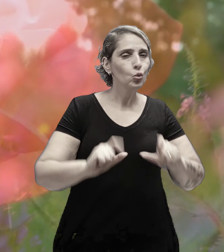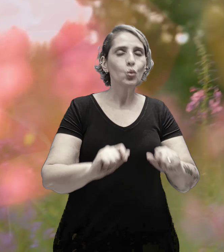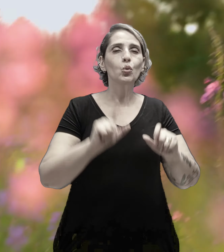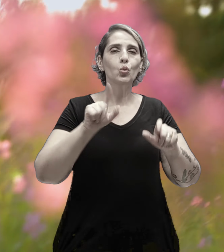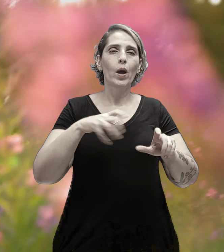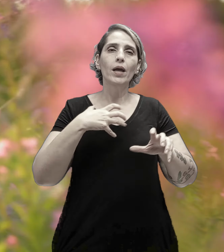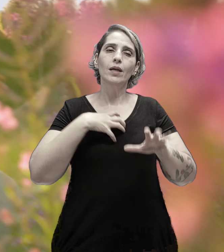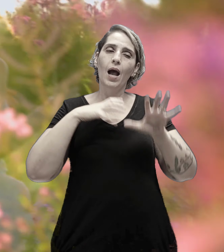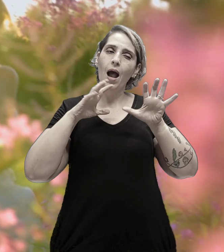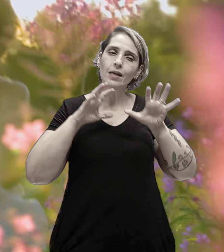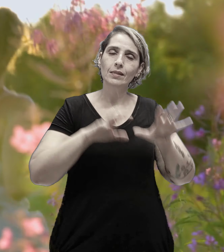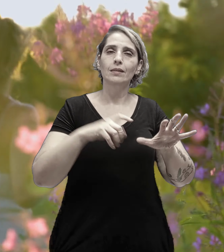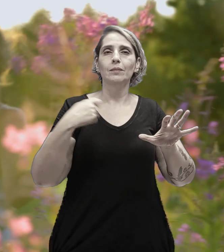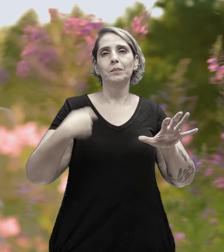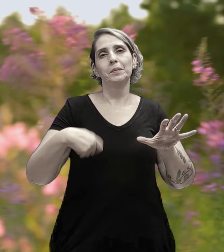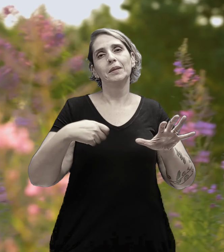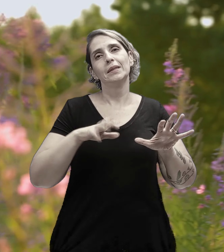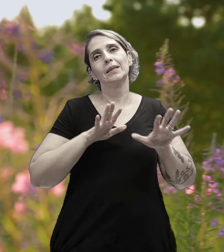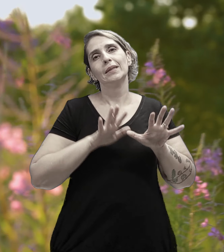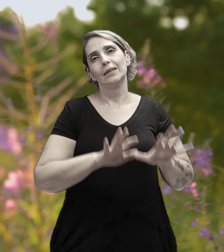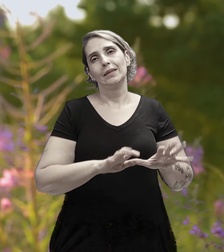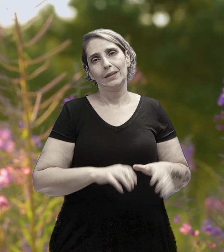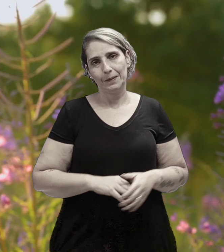como deve ser.